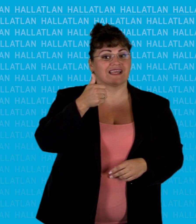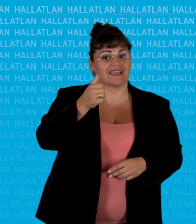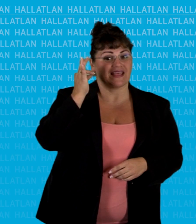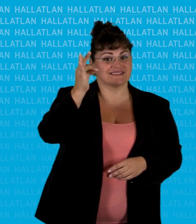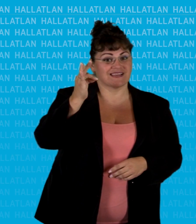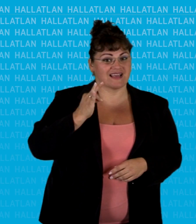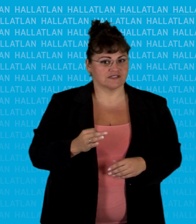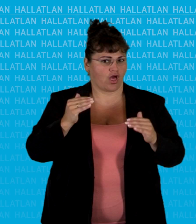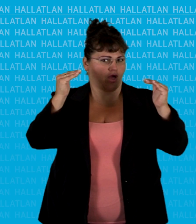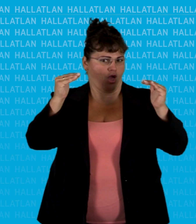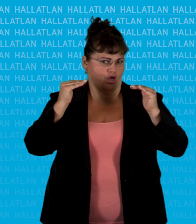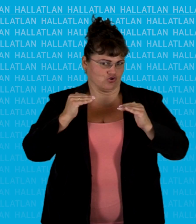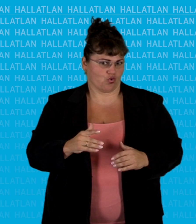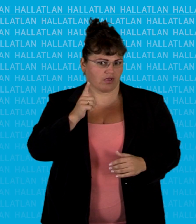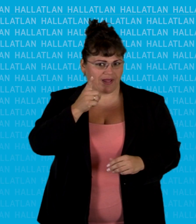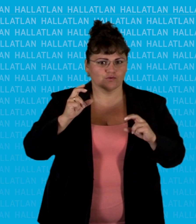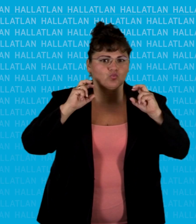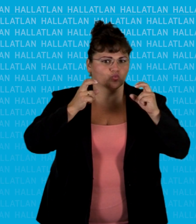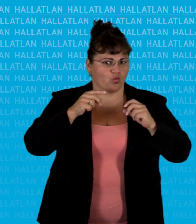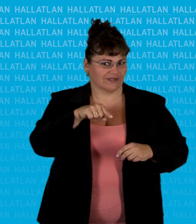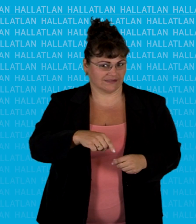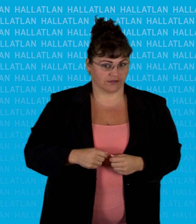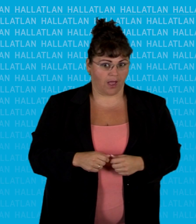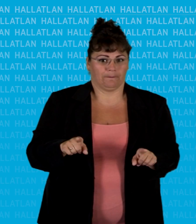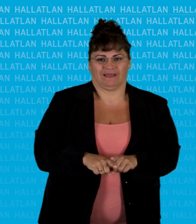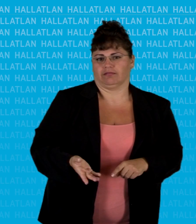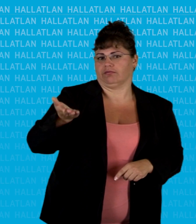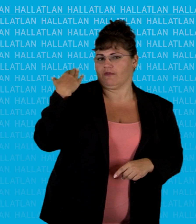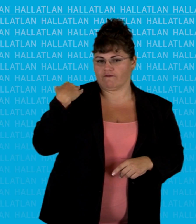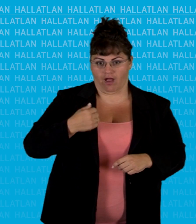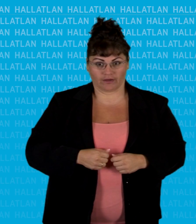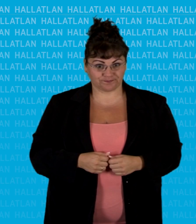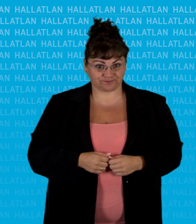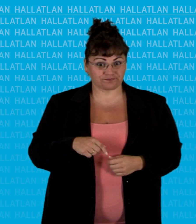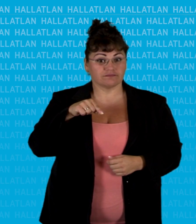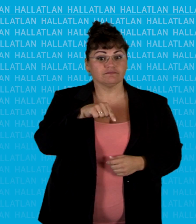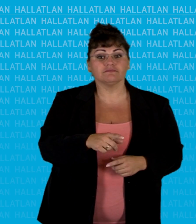11 százalékkal alacsonyabbak a várakozások a kukorica tekintetében, mint tavaly.